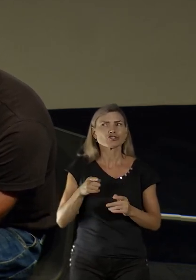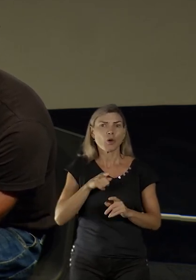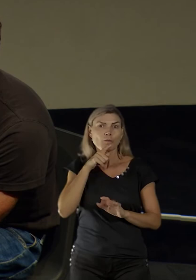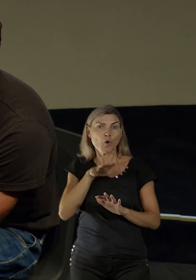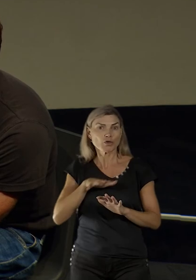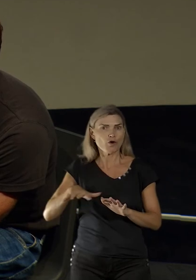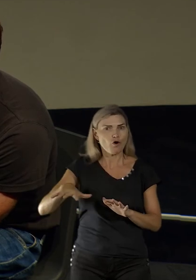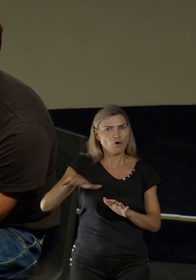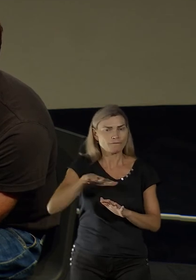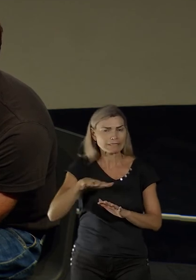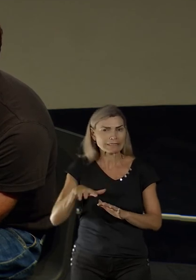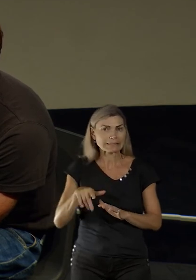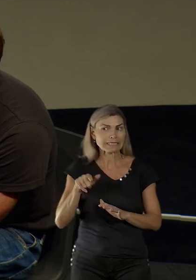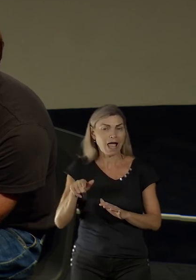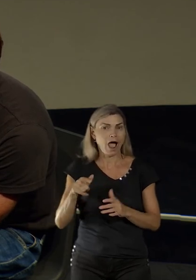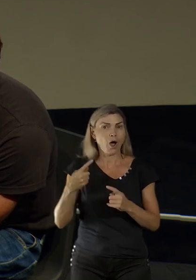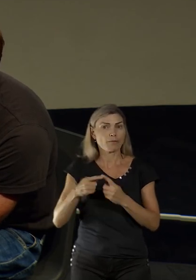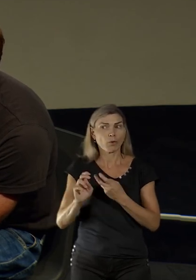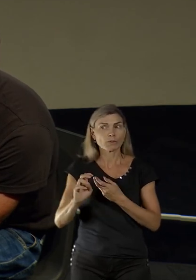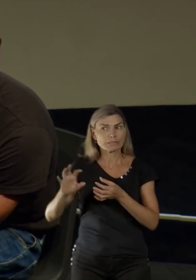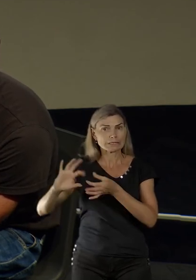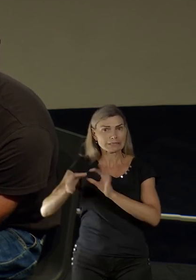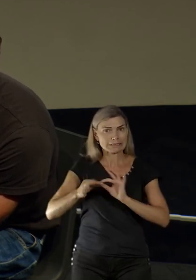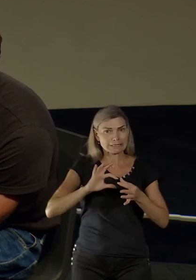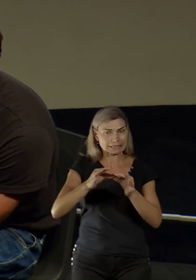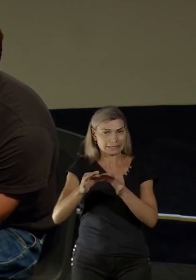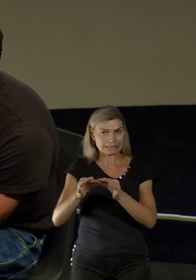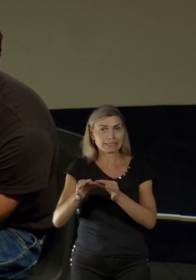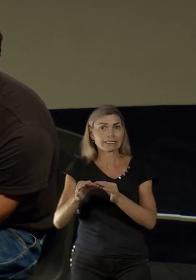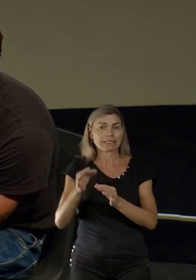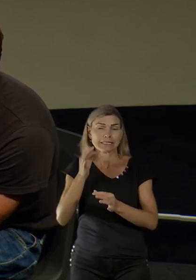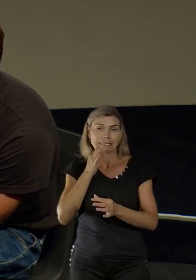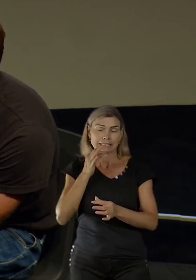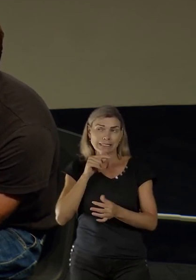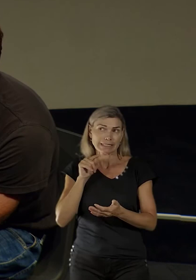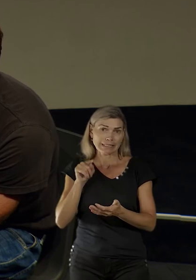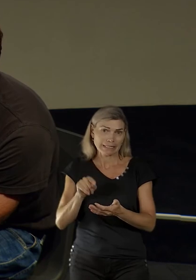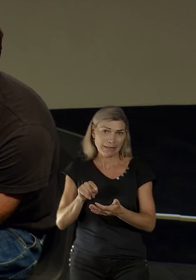A myslím si, že by tam té struktuře i pomohla k tomu, aby se nějak dokomponovala.